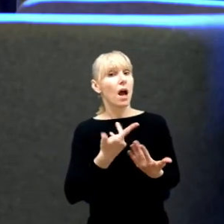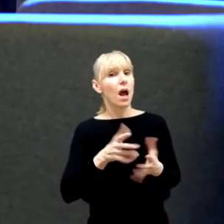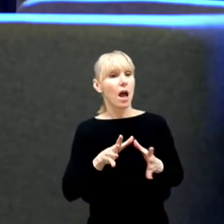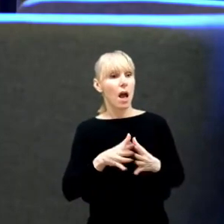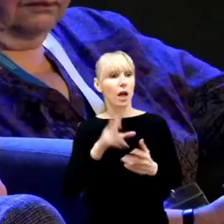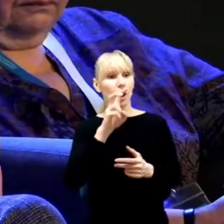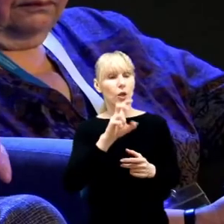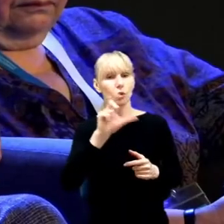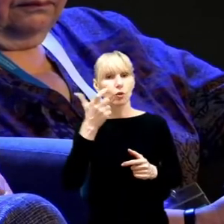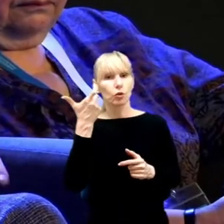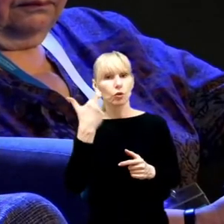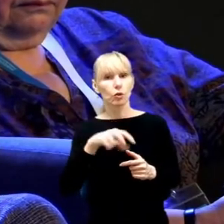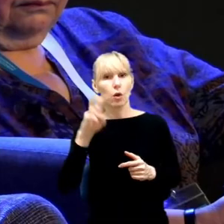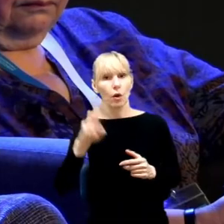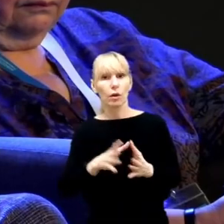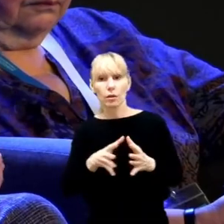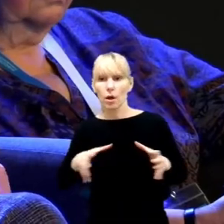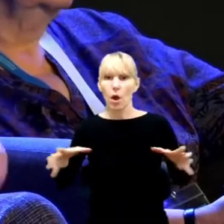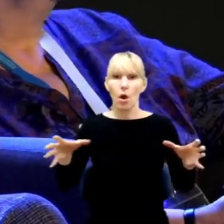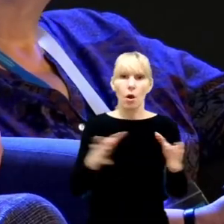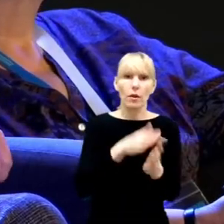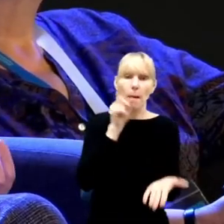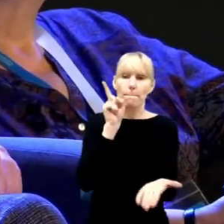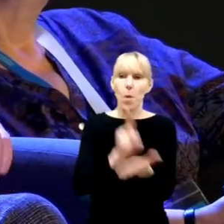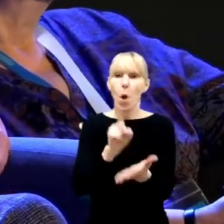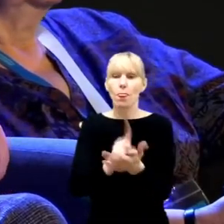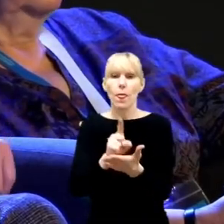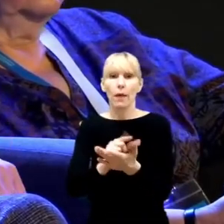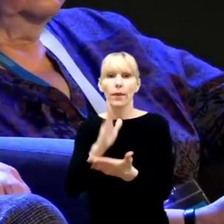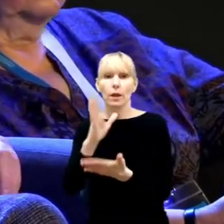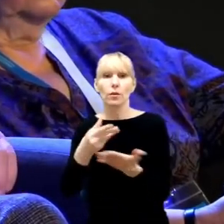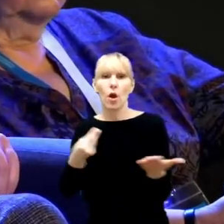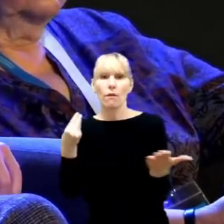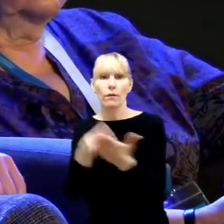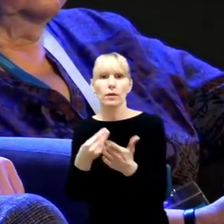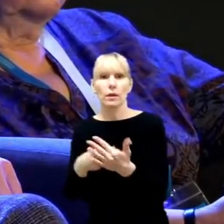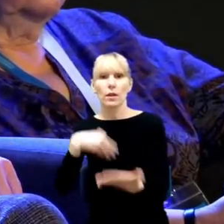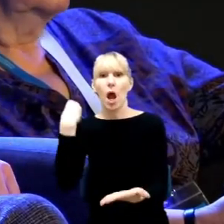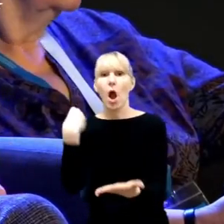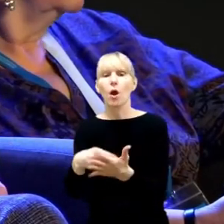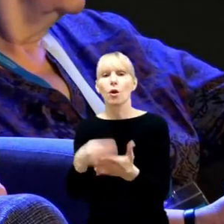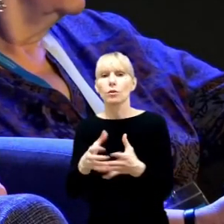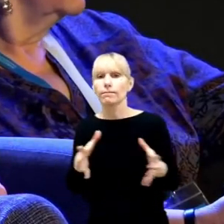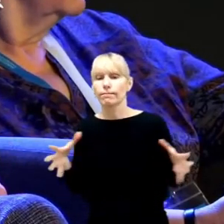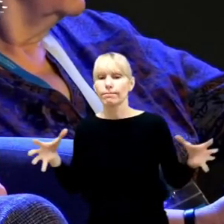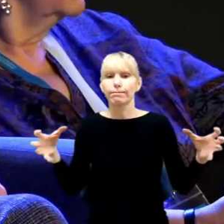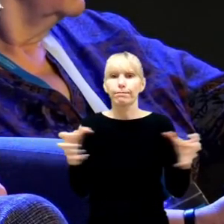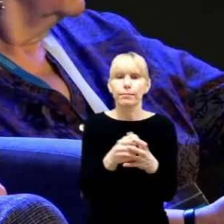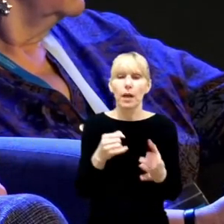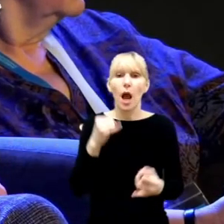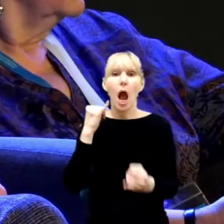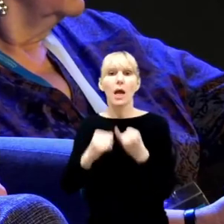to podatek od nieruchomości prawdopodobnie sfinansuje mi wszystkie koszty scalenie. Ile podatków ucieknie, jak ci mieszkańcy, którzy nie zamieszkają,